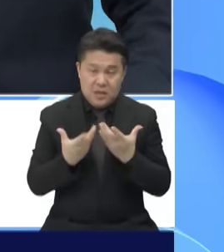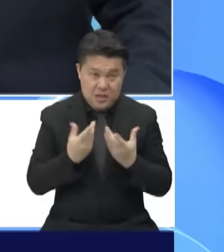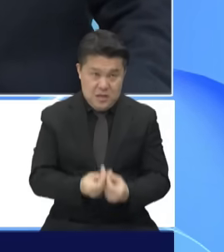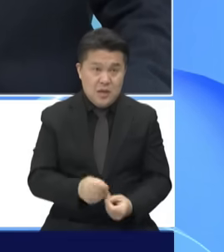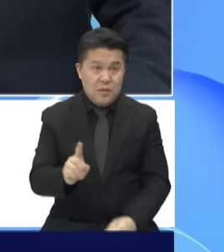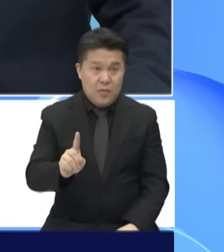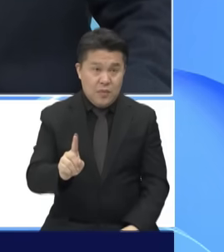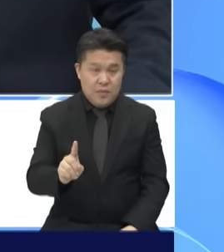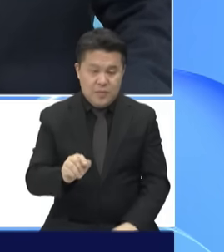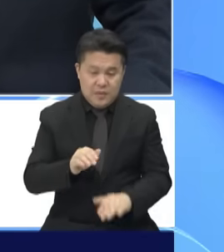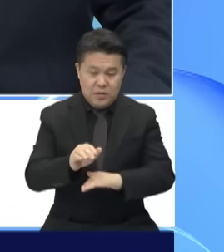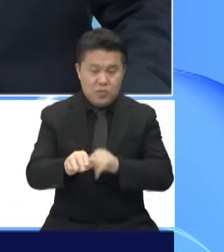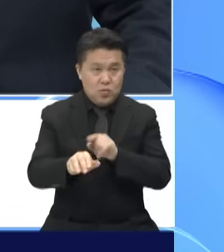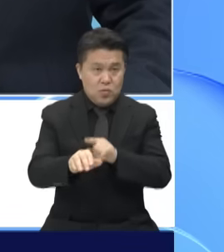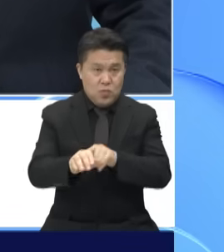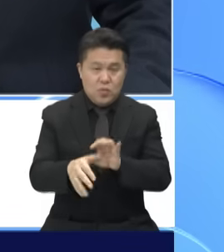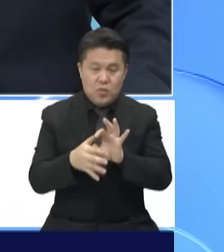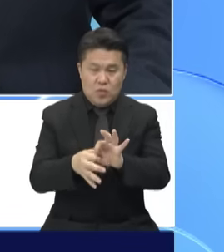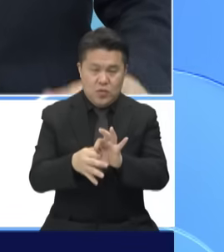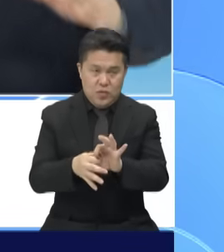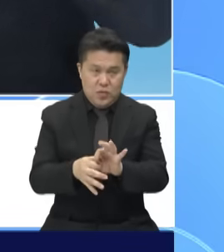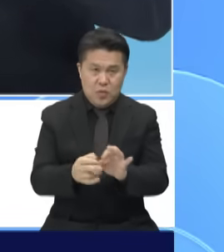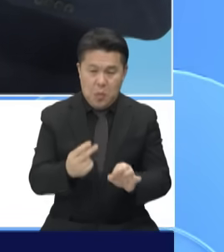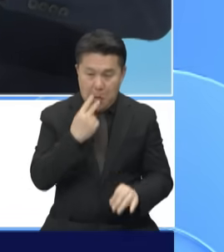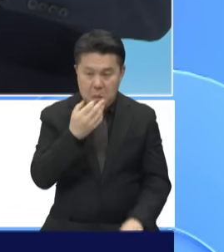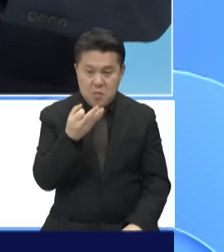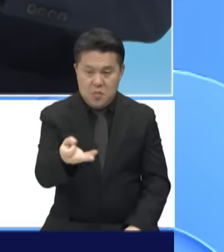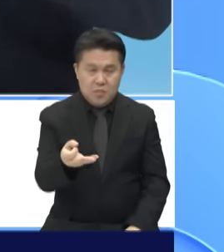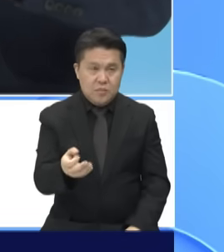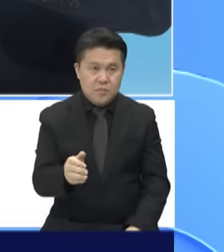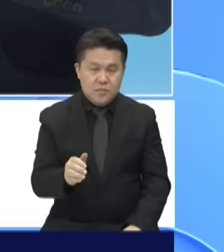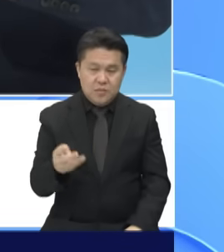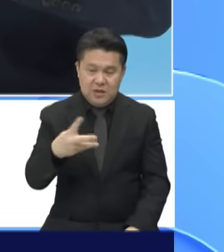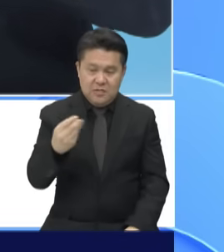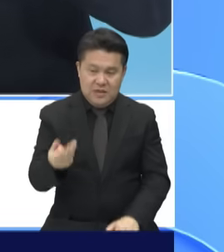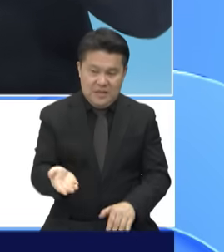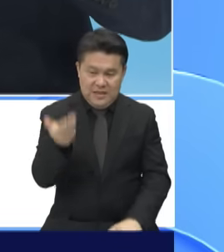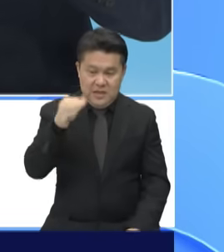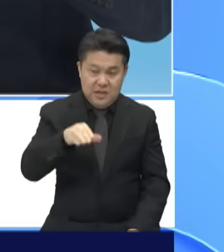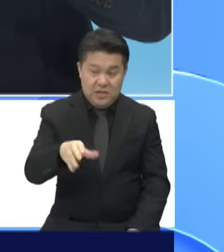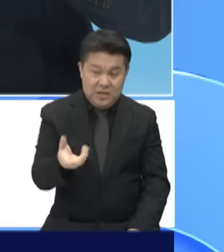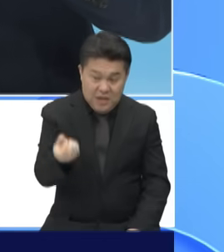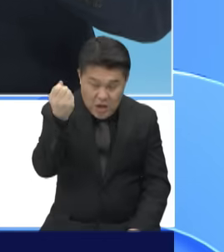대표적인 것이 자동차에 부과됐던, 그러니까 자동차, 4천만 원 이상의 자동차